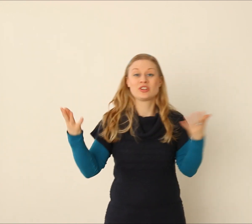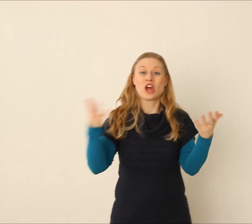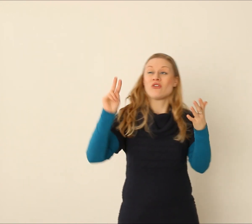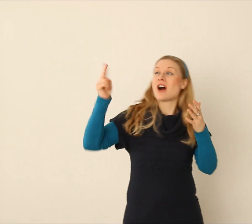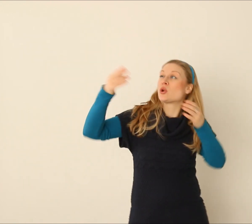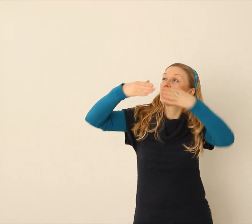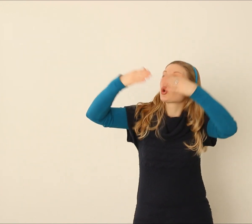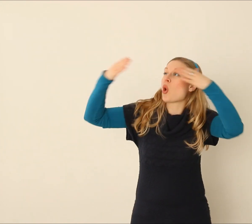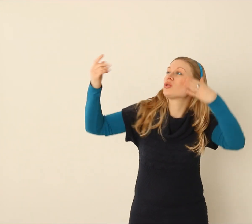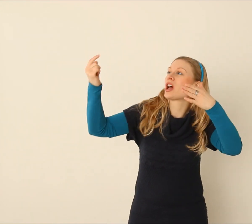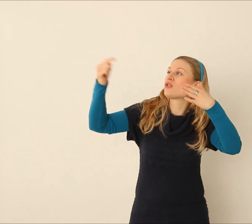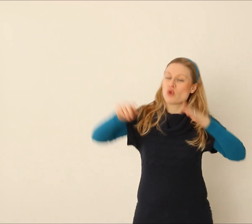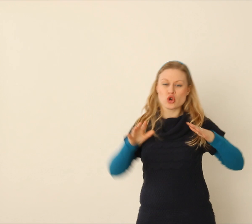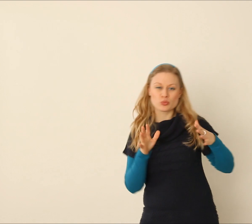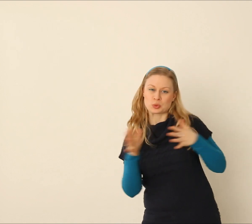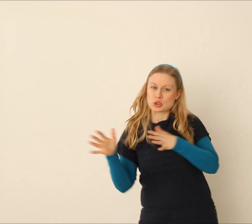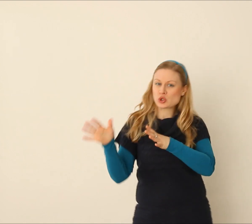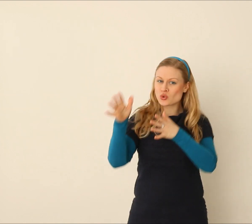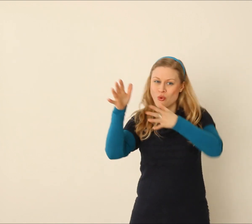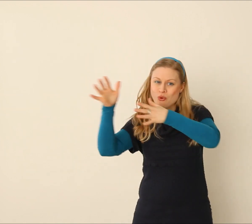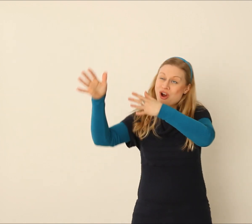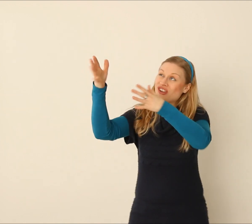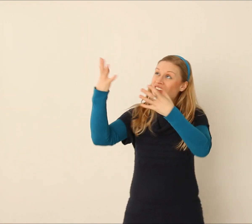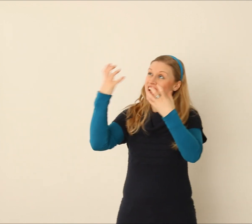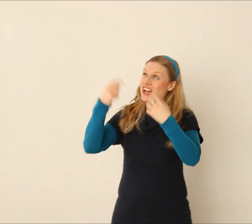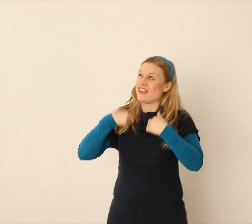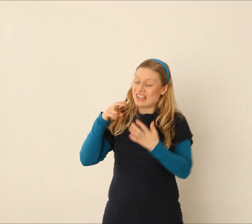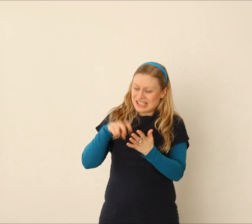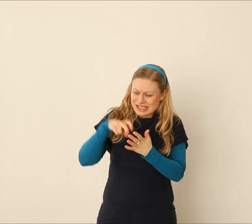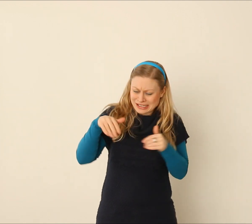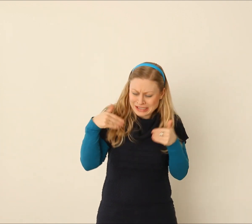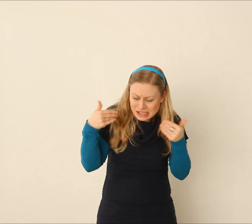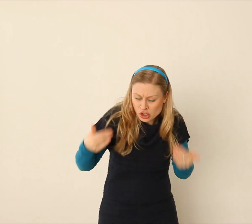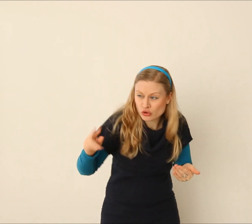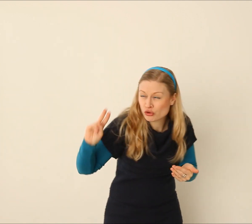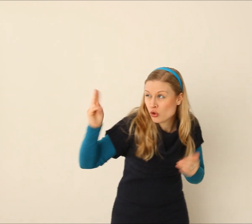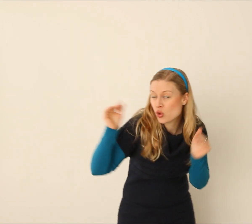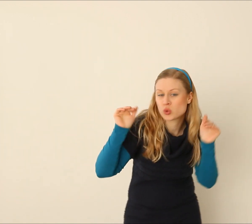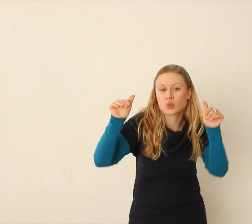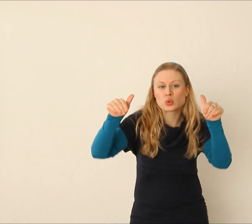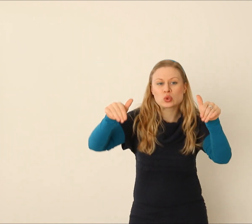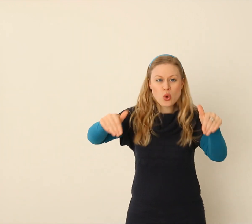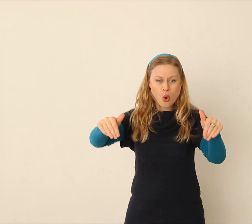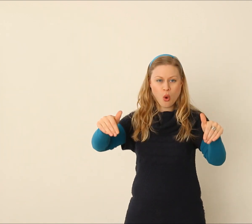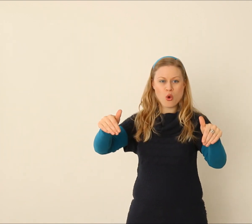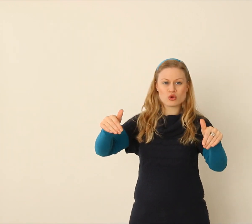Waar Uw grootheid wordt bezongen, wil ik knielen voor Uw troon.